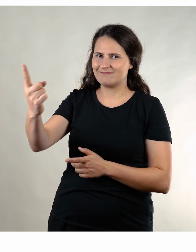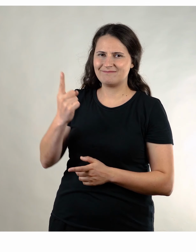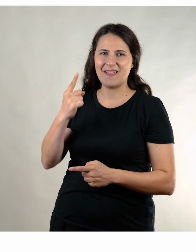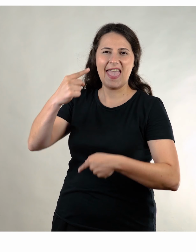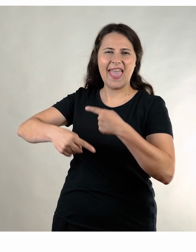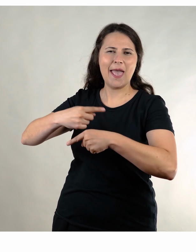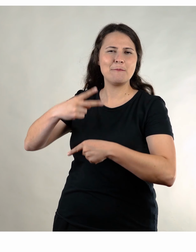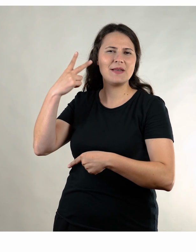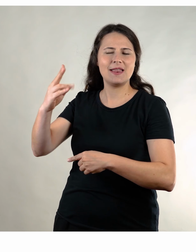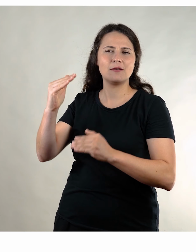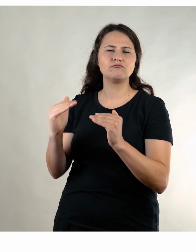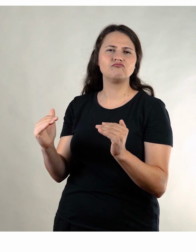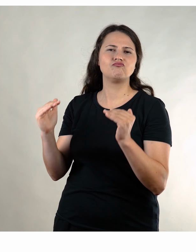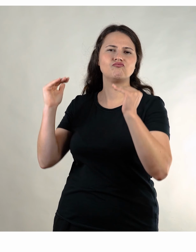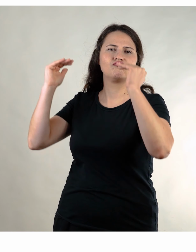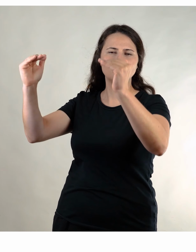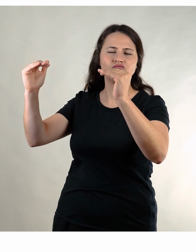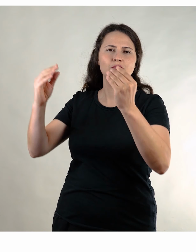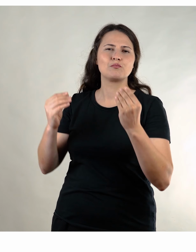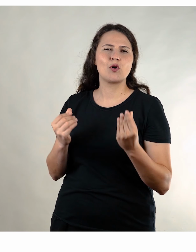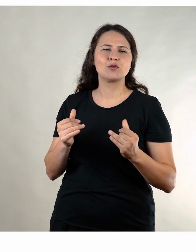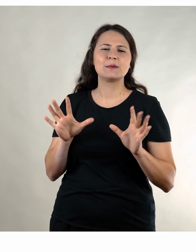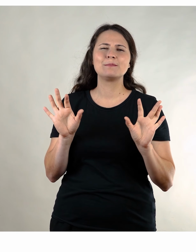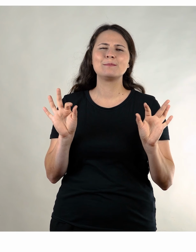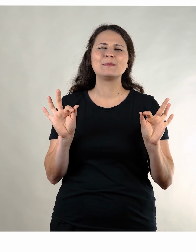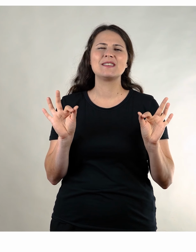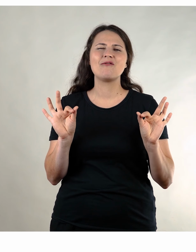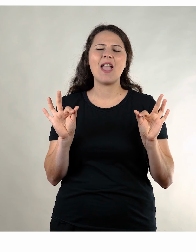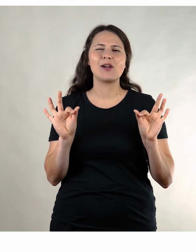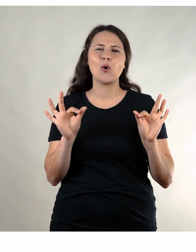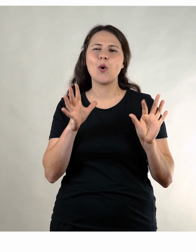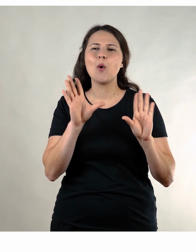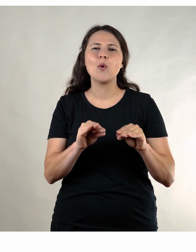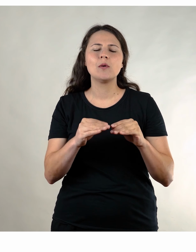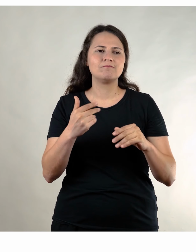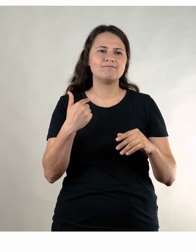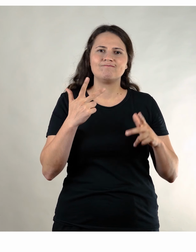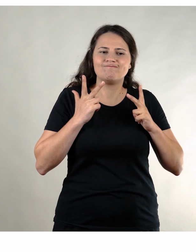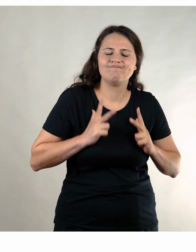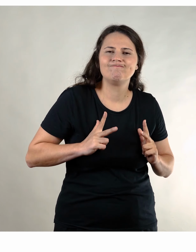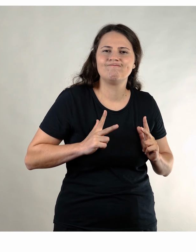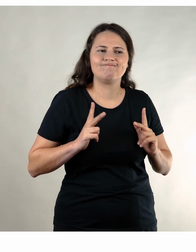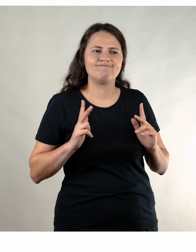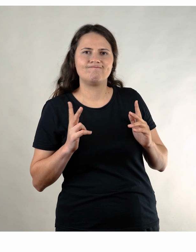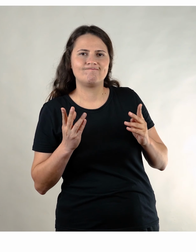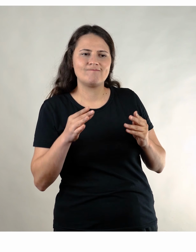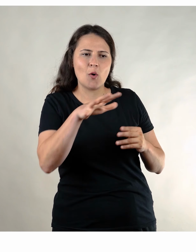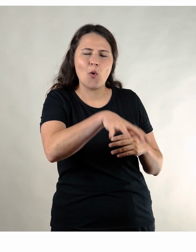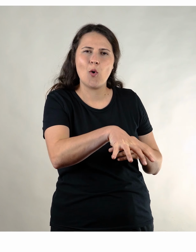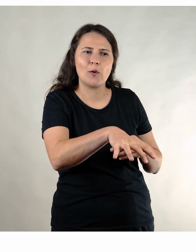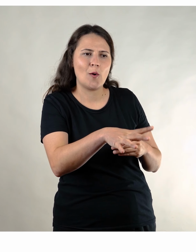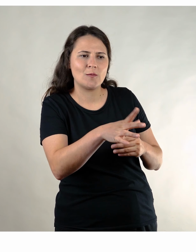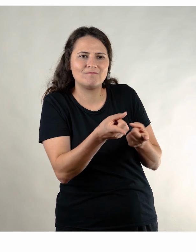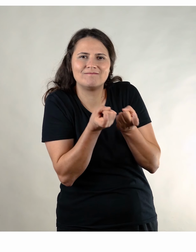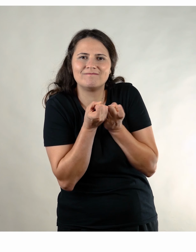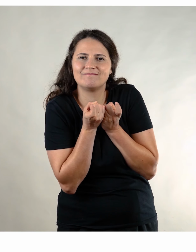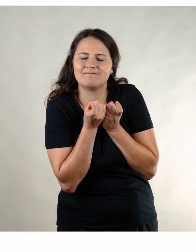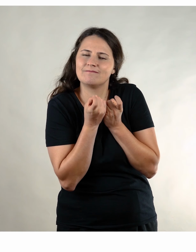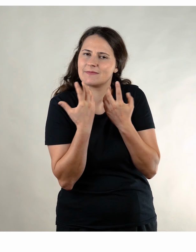εισάγοντας ένα ψηφιακό στοιχείο διασκέδασης στον φυσικό χώρο.